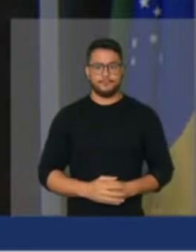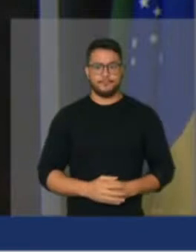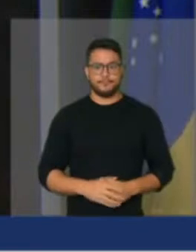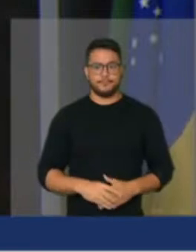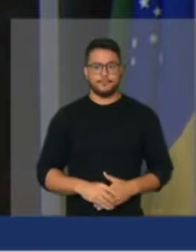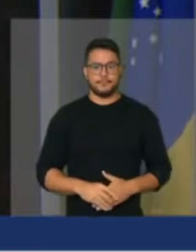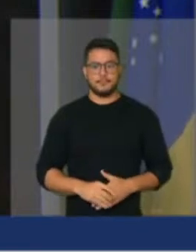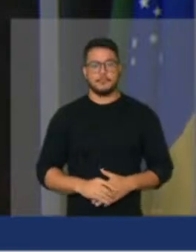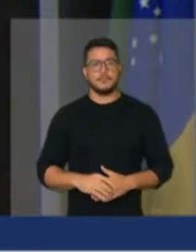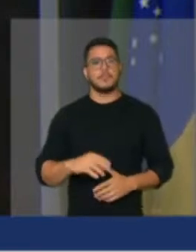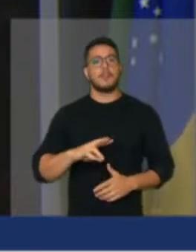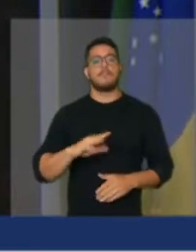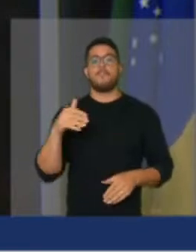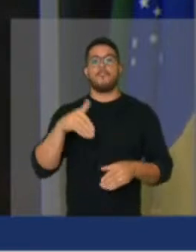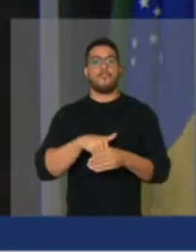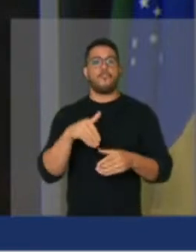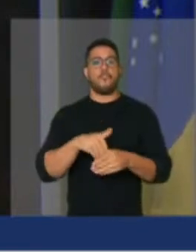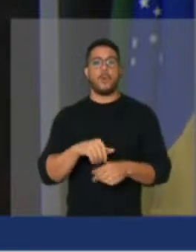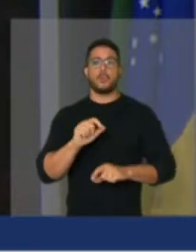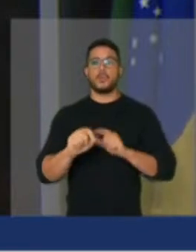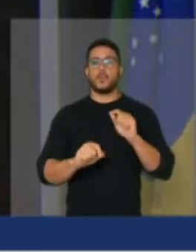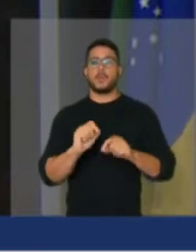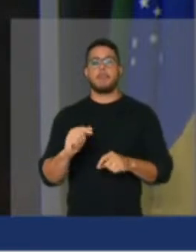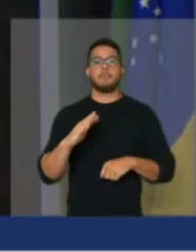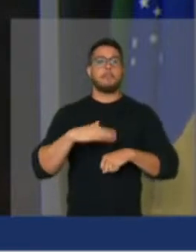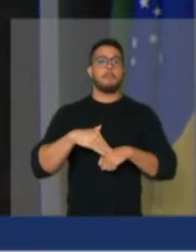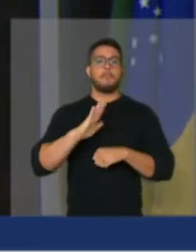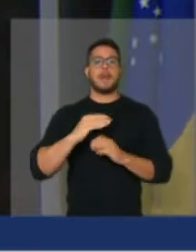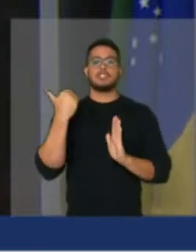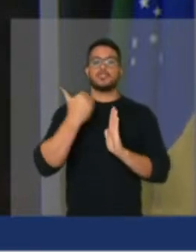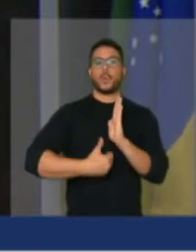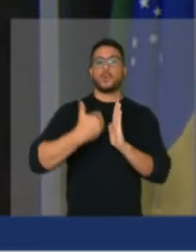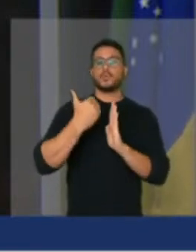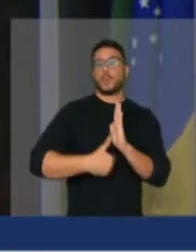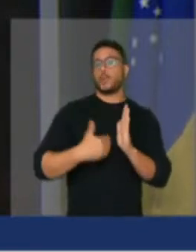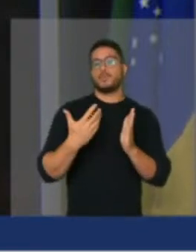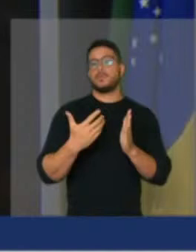MAIS UM SUBSÍDIO-- PARA CONSEGUIR COMER UM PÉ DE FRANGO NO ANO QUE VEM COM CRÉDITO EXTRAORDINÁRIO DADO